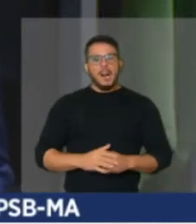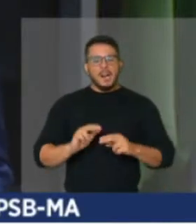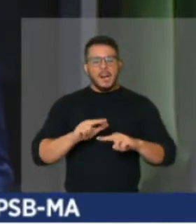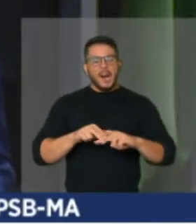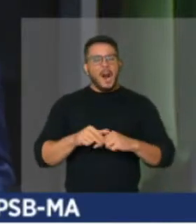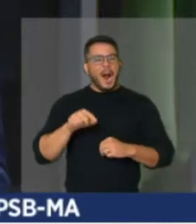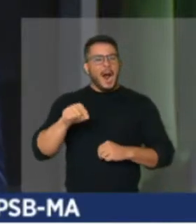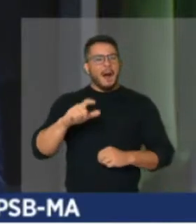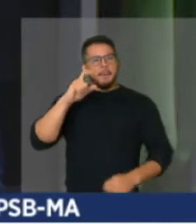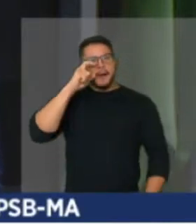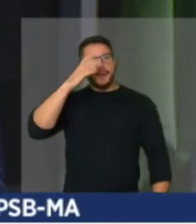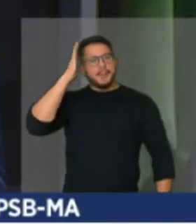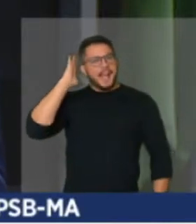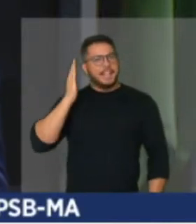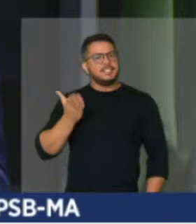NACIONAL COM UMA PROPOSTA QUE ACABOU COM A PREVIDÊNCIA PÚ